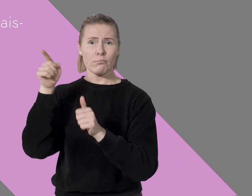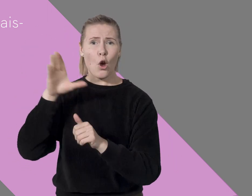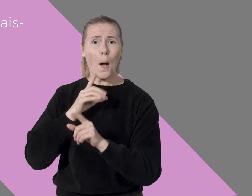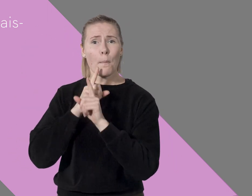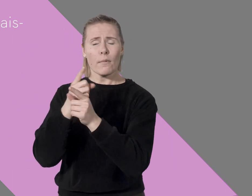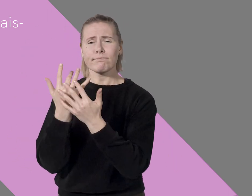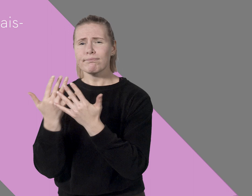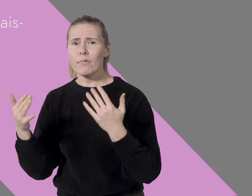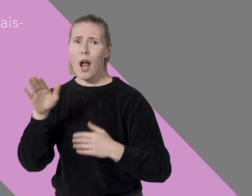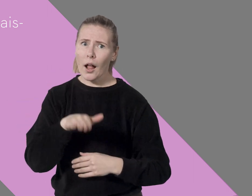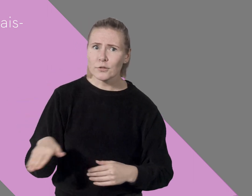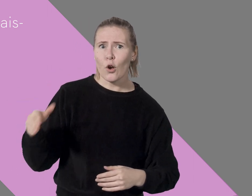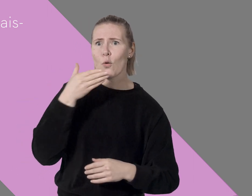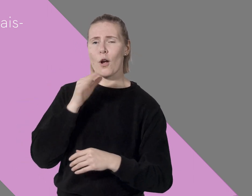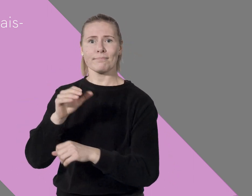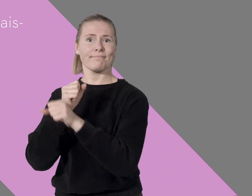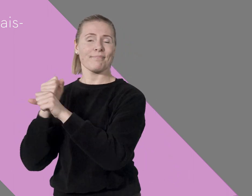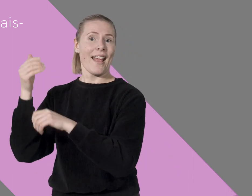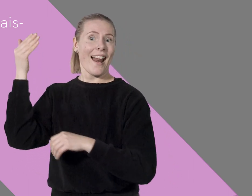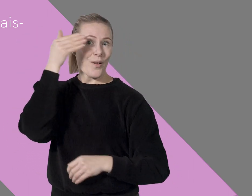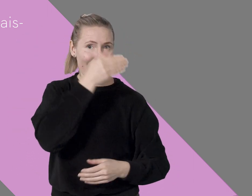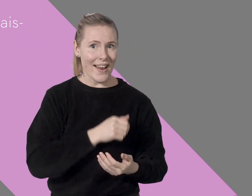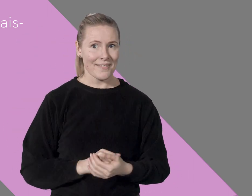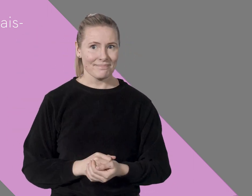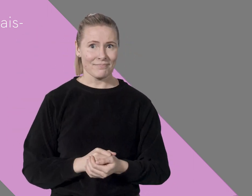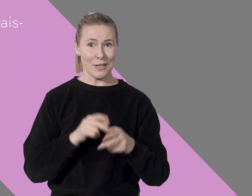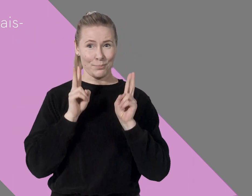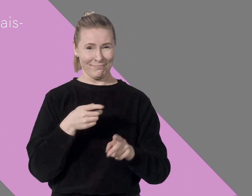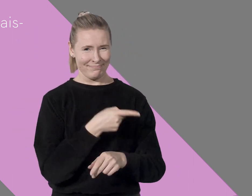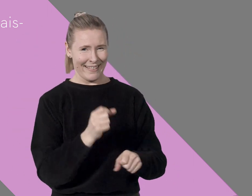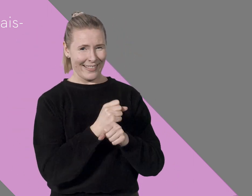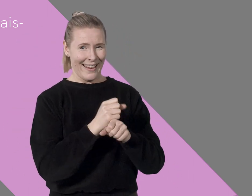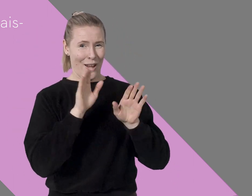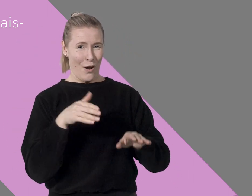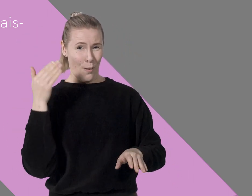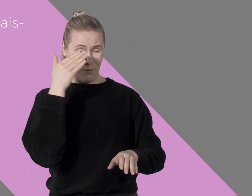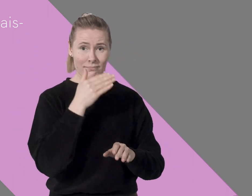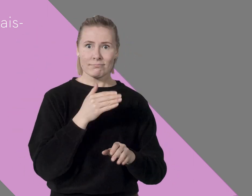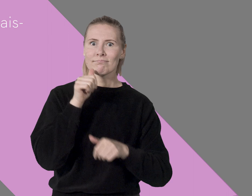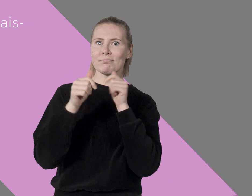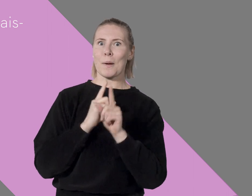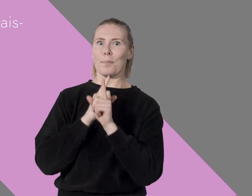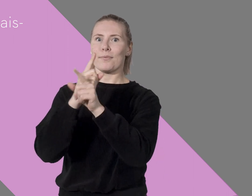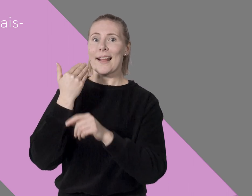jossa on mukana myös monia muita lasten ja nuorten tekemiä elokuvia. Lisäksi leiriläisten tekemät elokuvat osallistuvat -